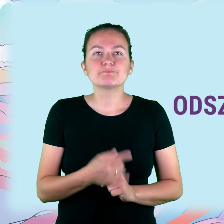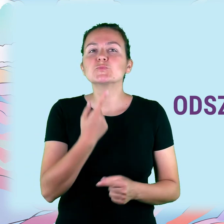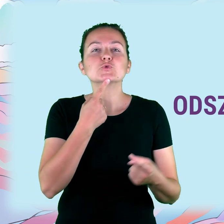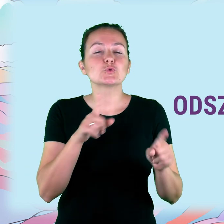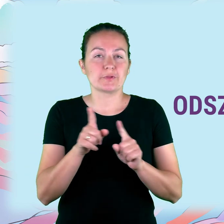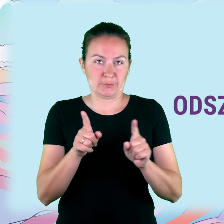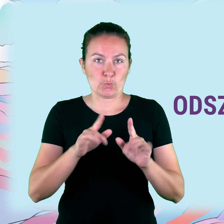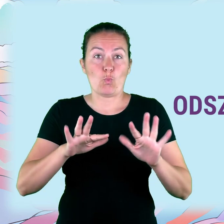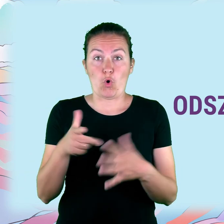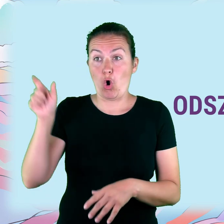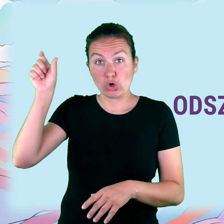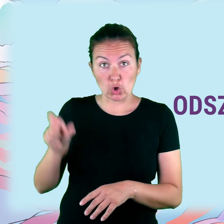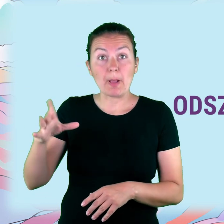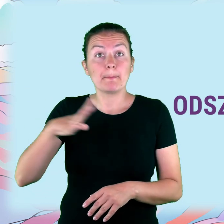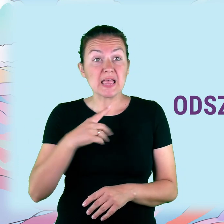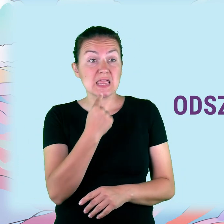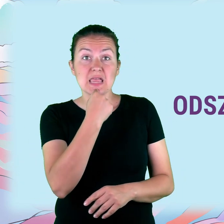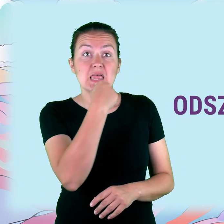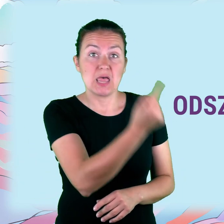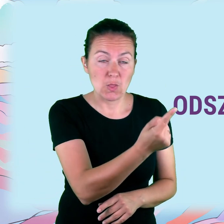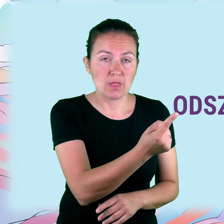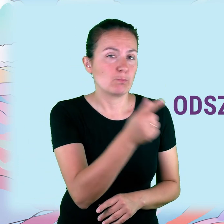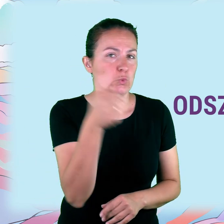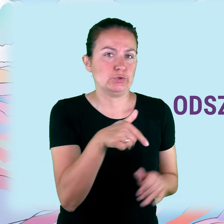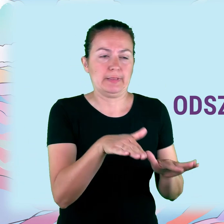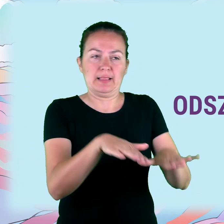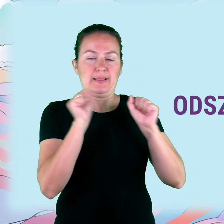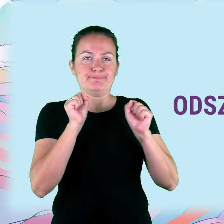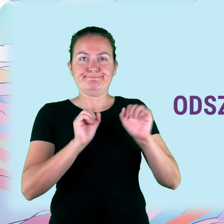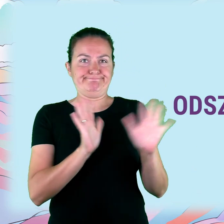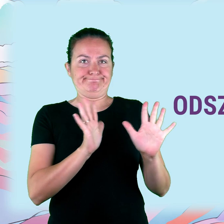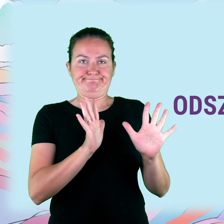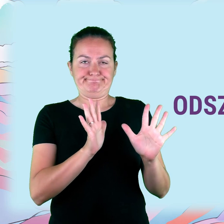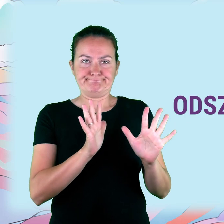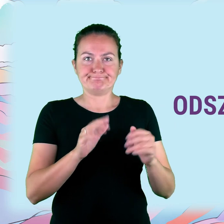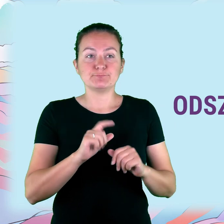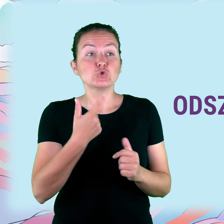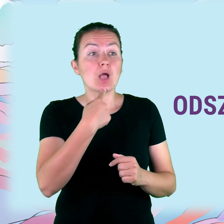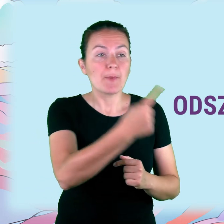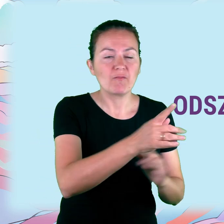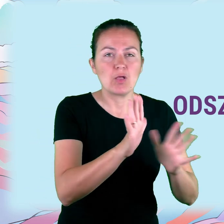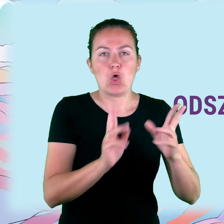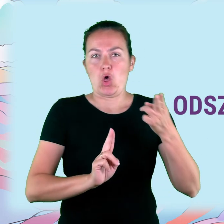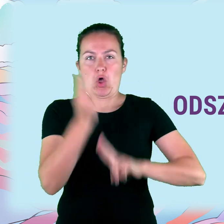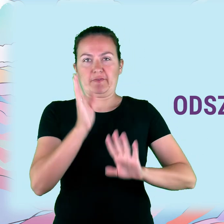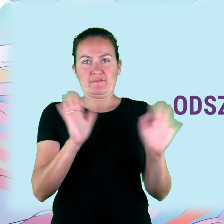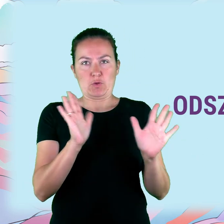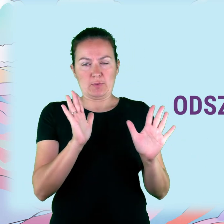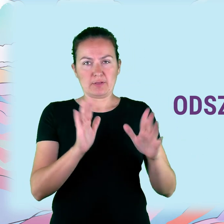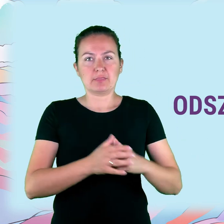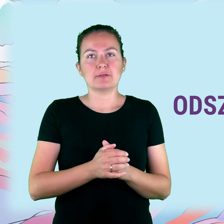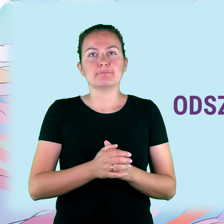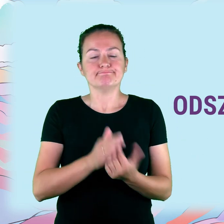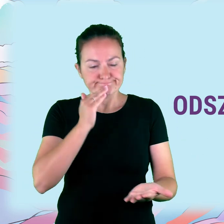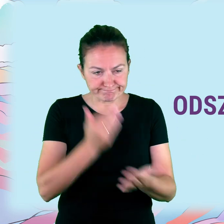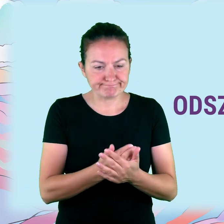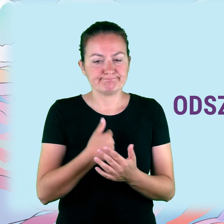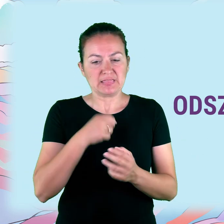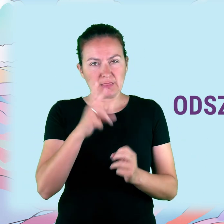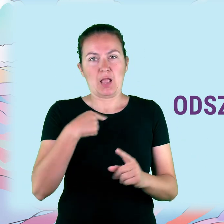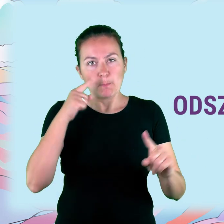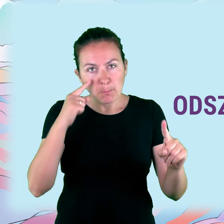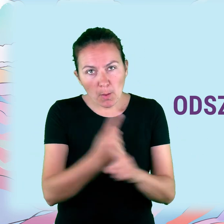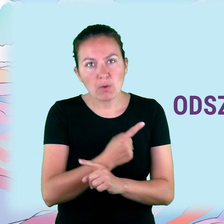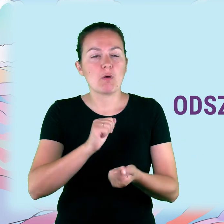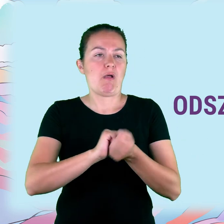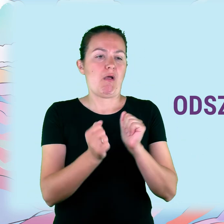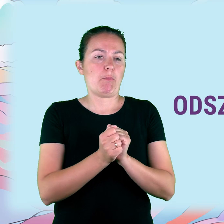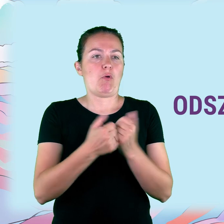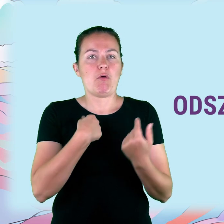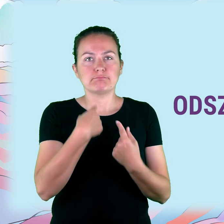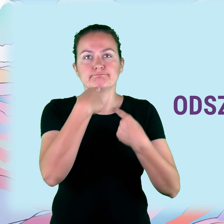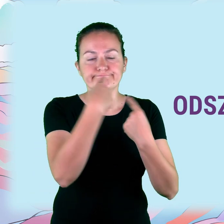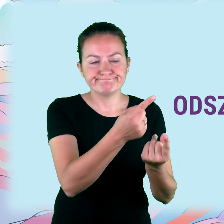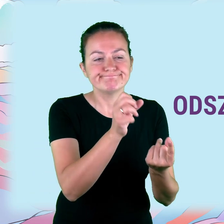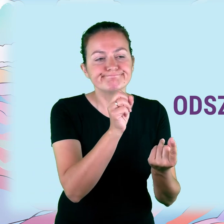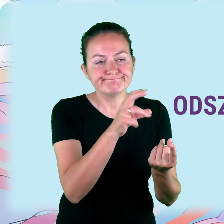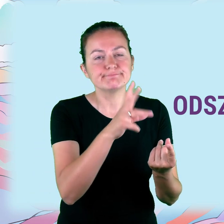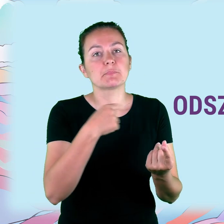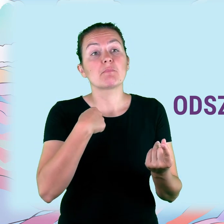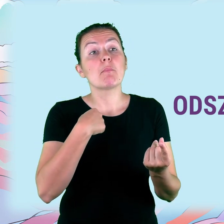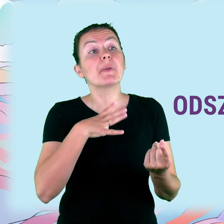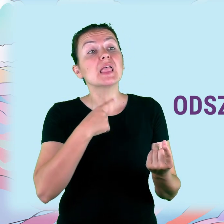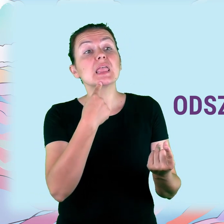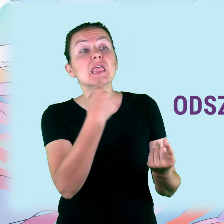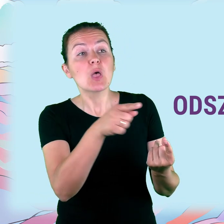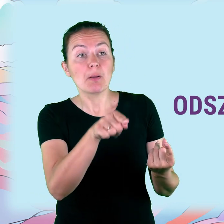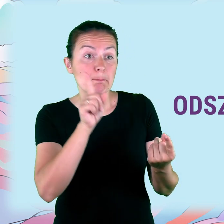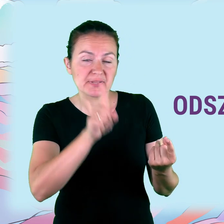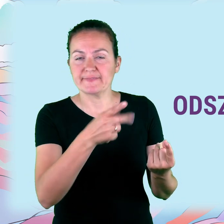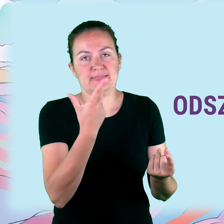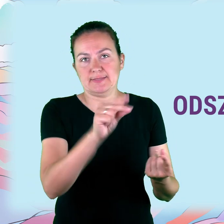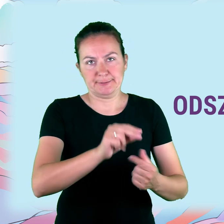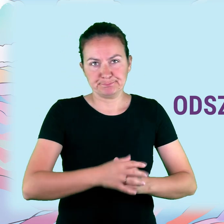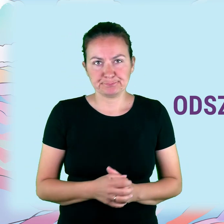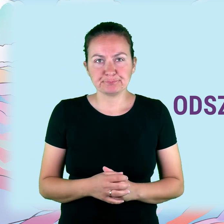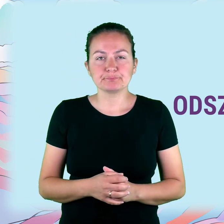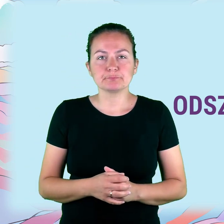Ktoś cofa swoje słowa. Odwołuje to, co powiedział. Przyznaje, że się pomylił, mówił nieprawdę.